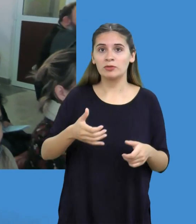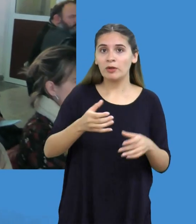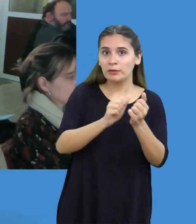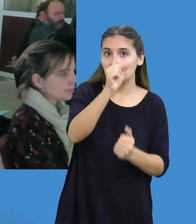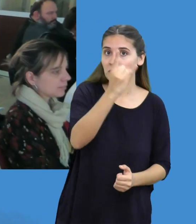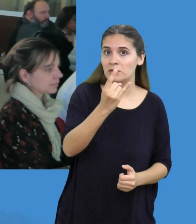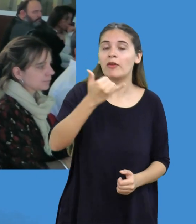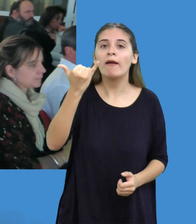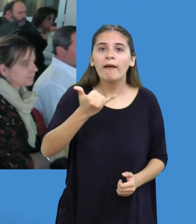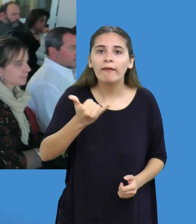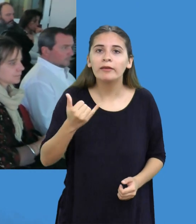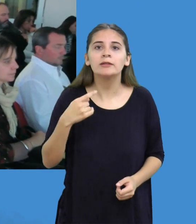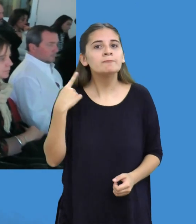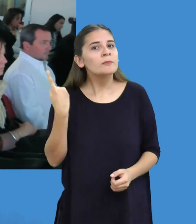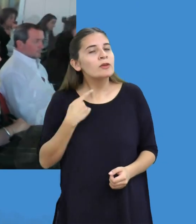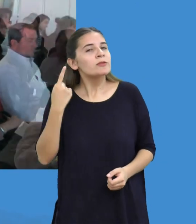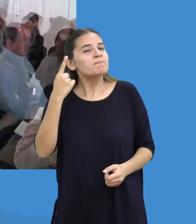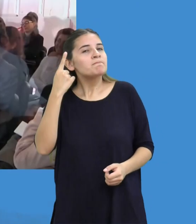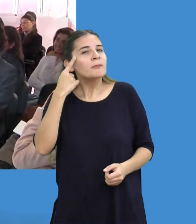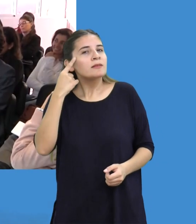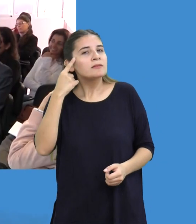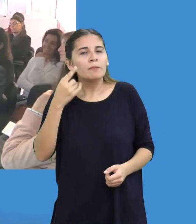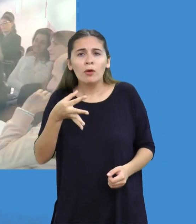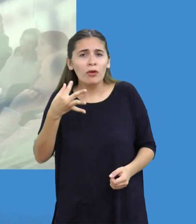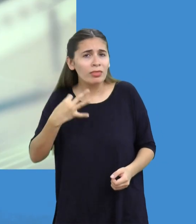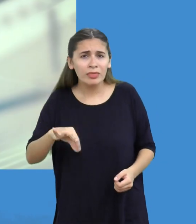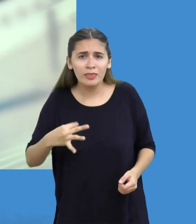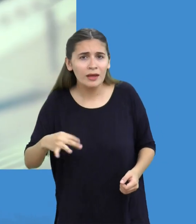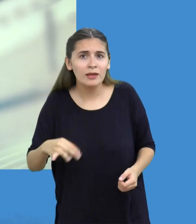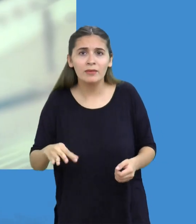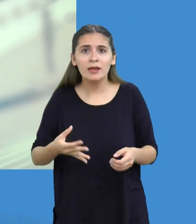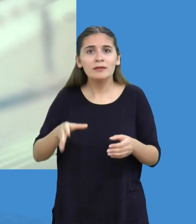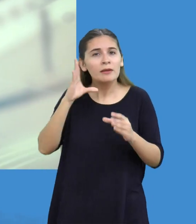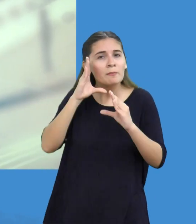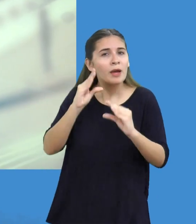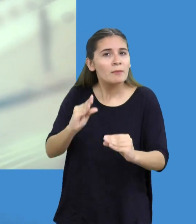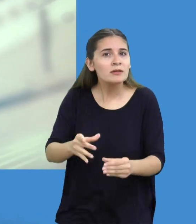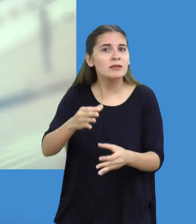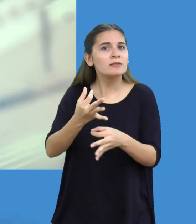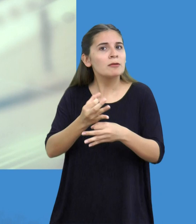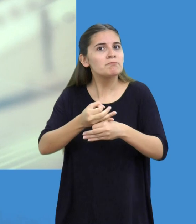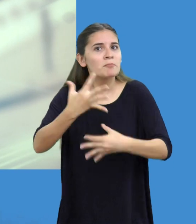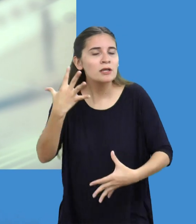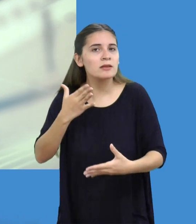pero nosotros seguimos creyendo que todos tienen que seguir capacitándose y especializándose